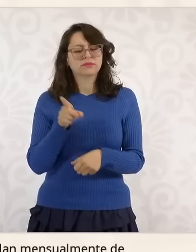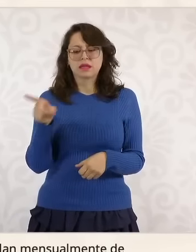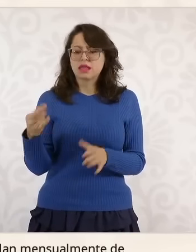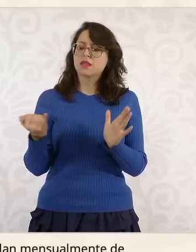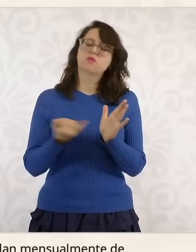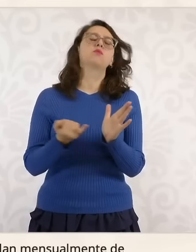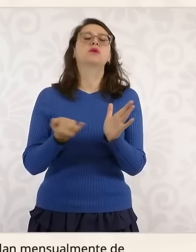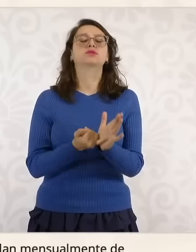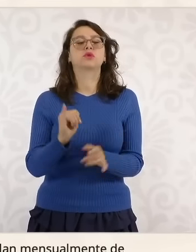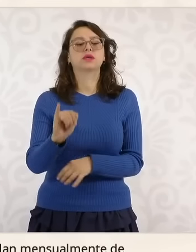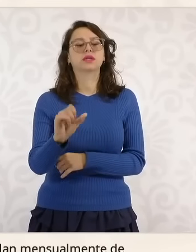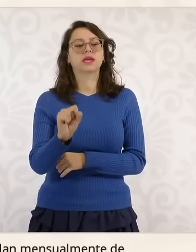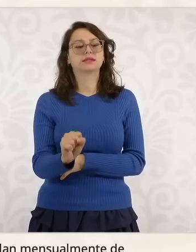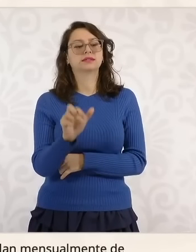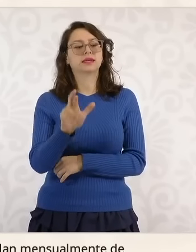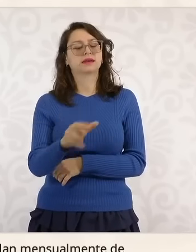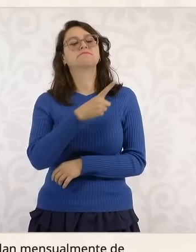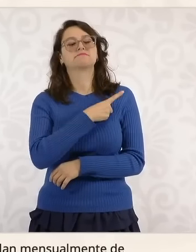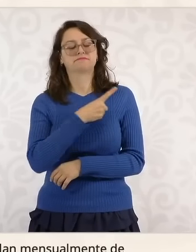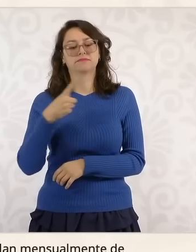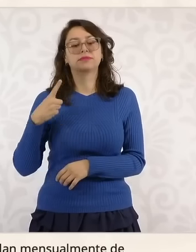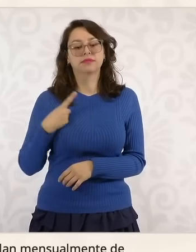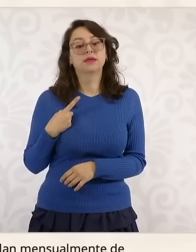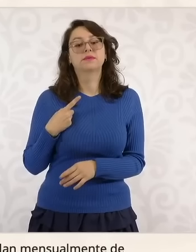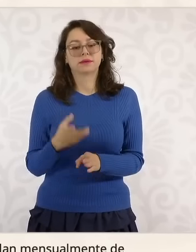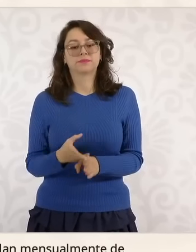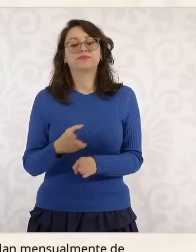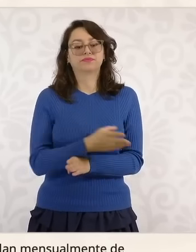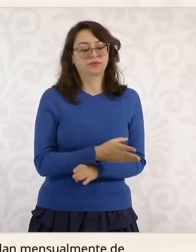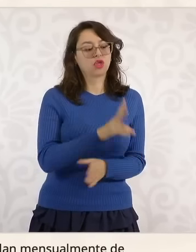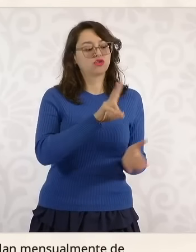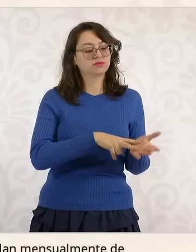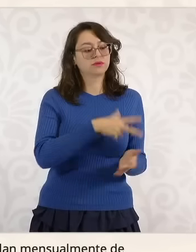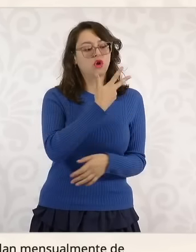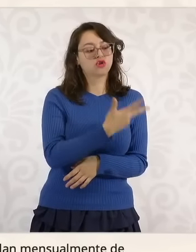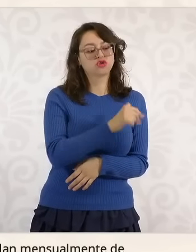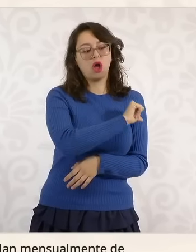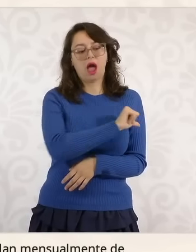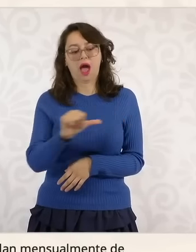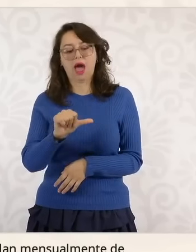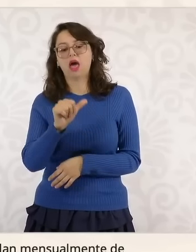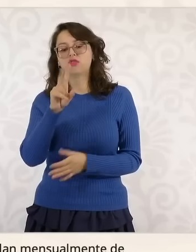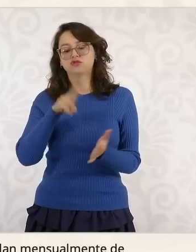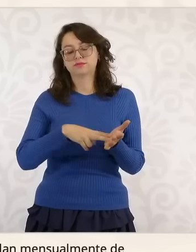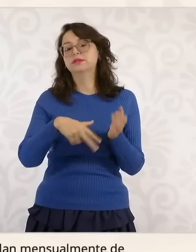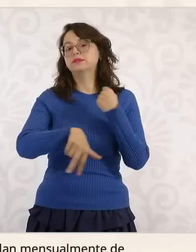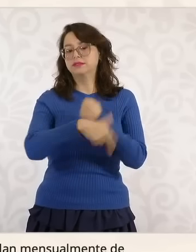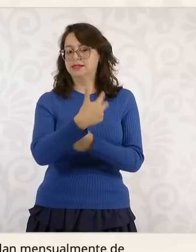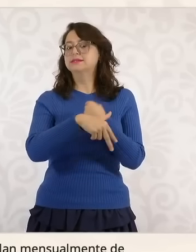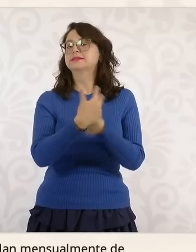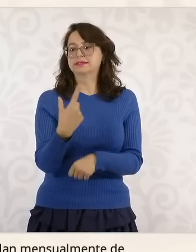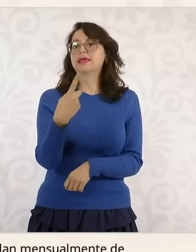sobre la renta correspondientes a los ejercicios 2008 a 2013, toda vez que las pérdidas fiscales